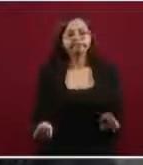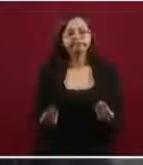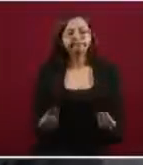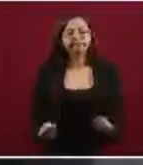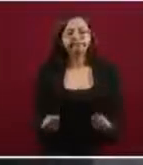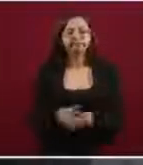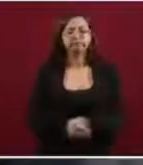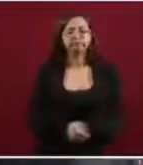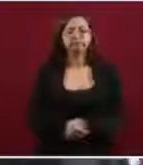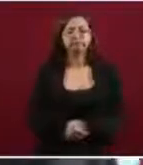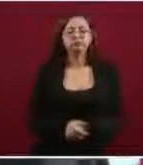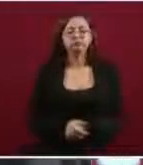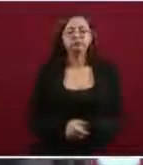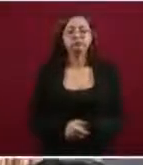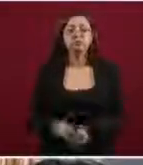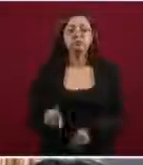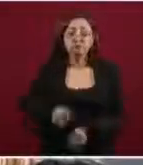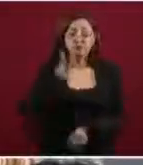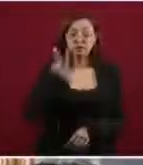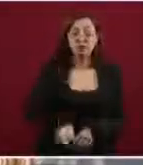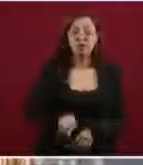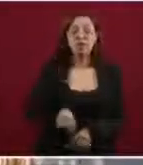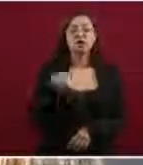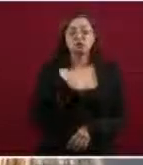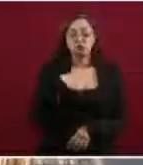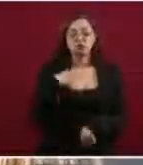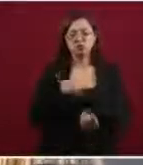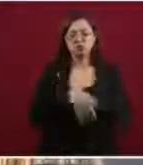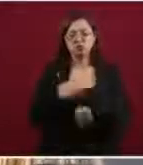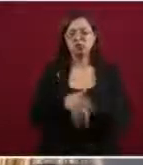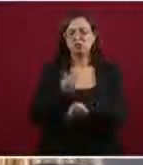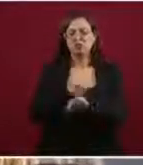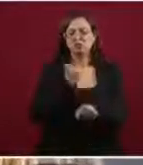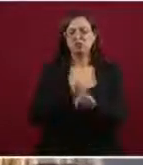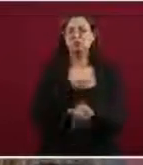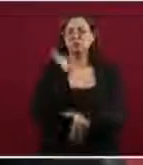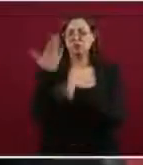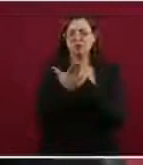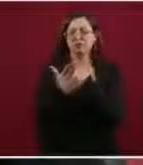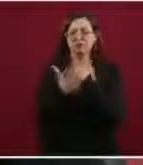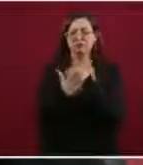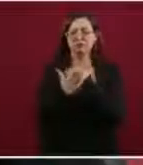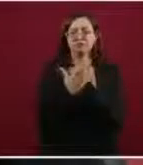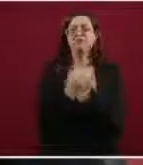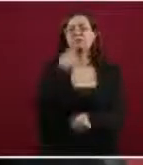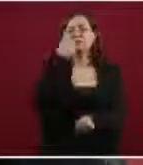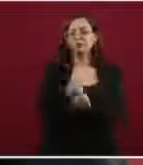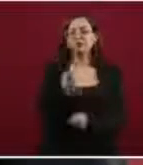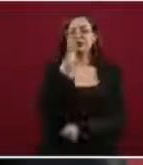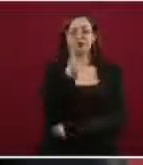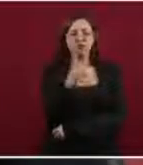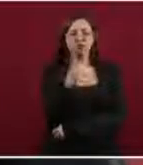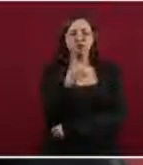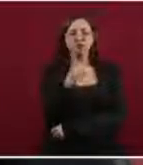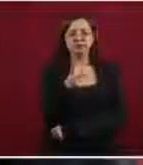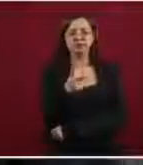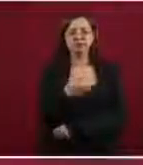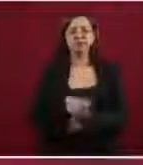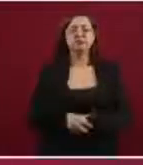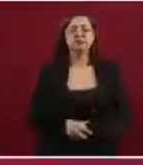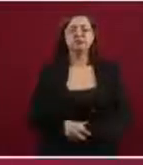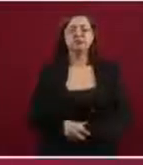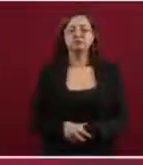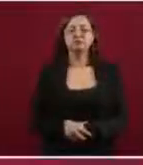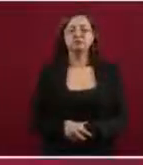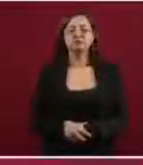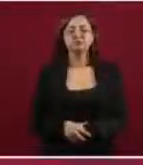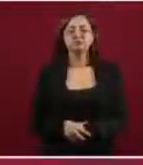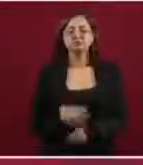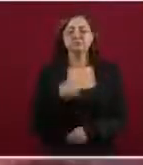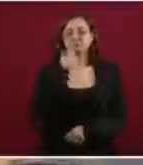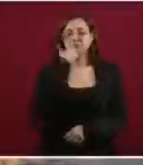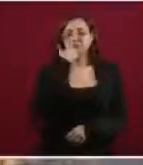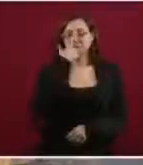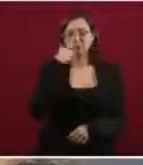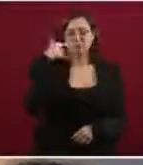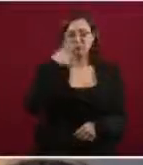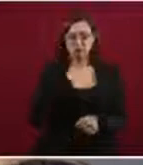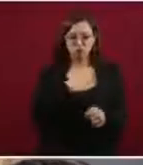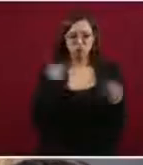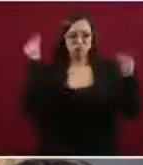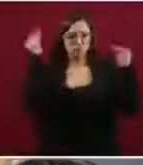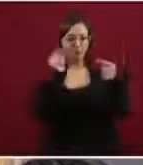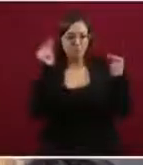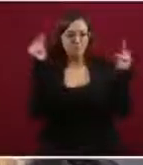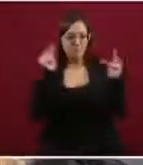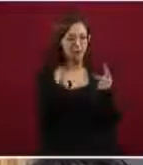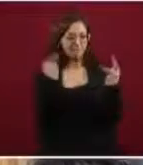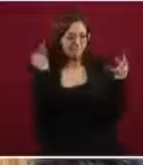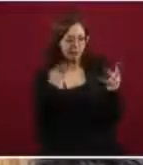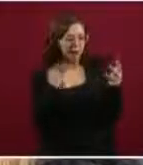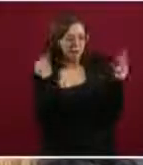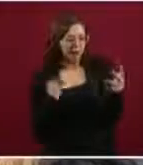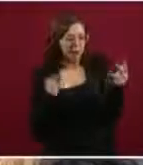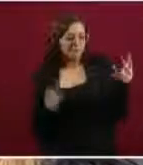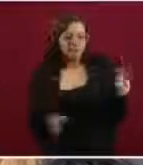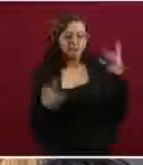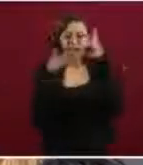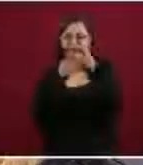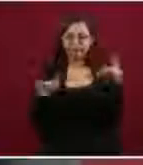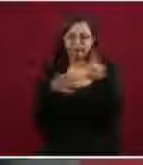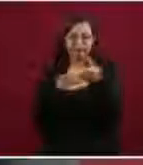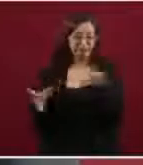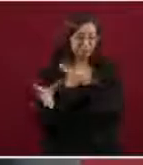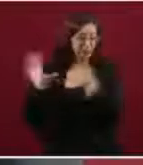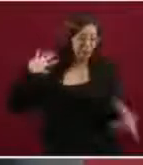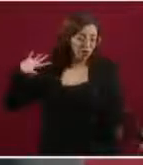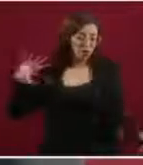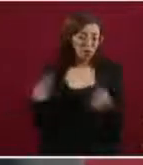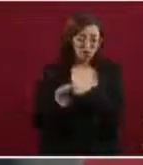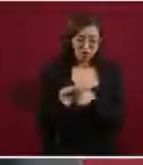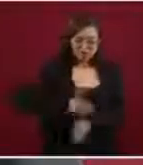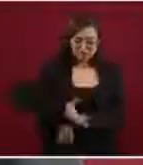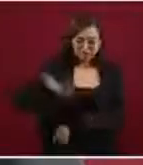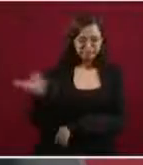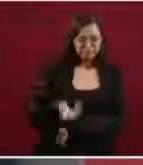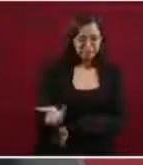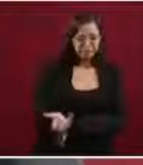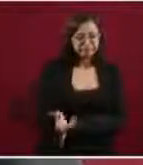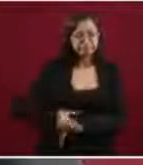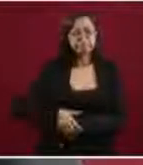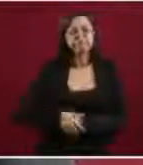Les invito para el día 1º de diciembre porque voy a puntualizar todo lo realizado, que es